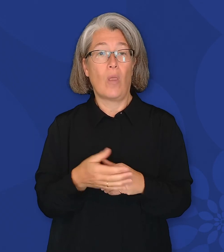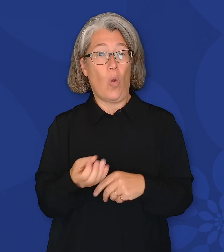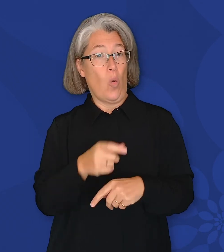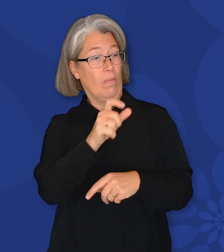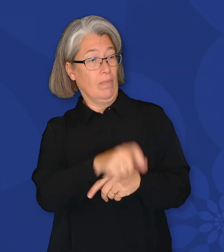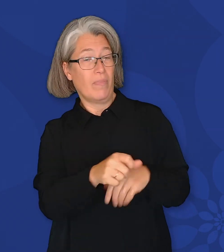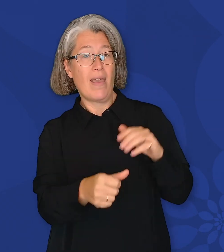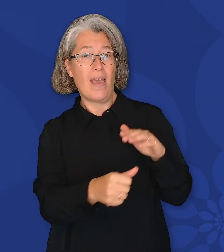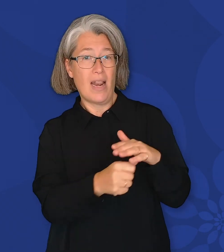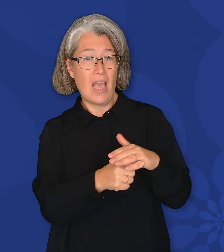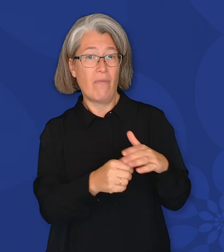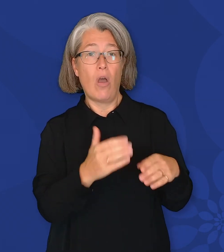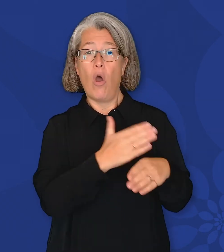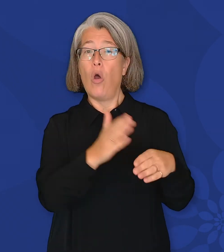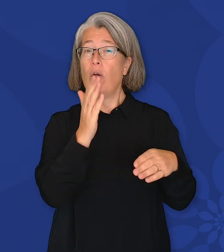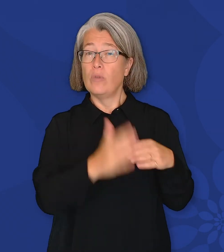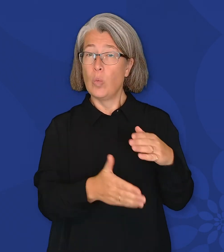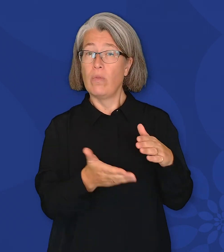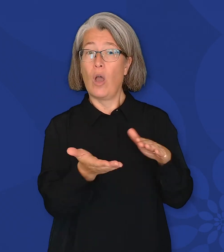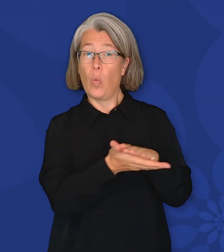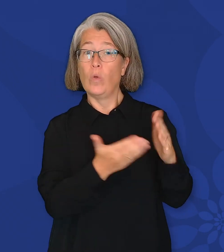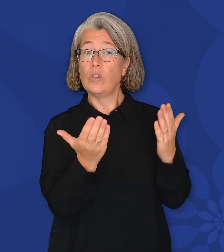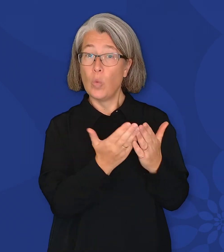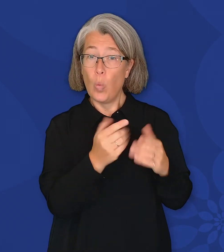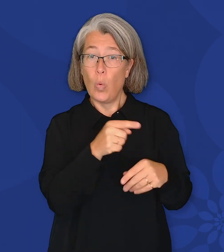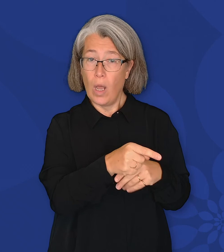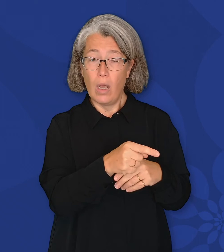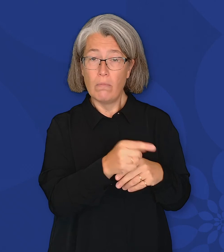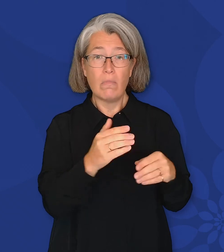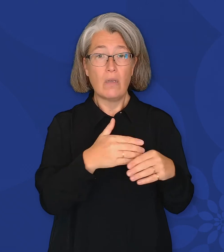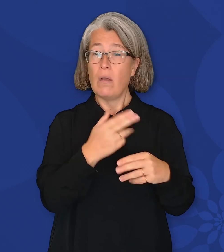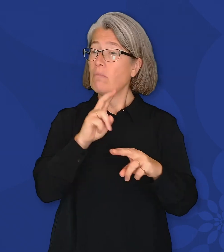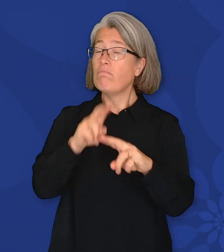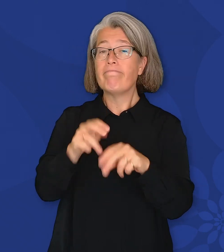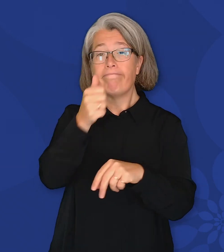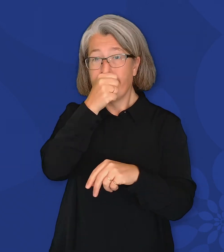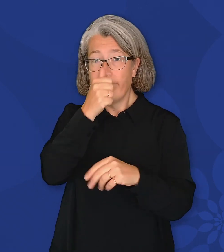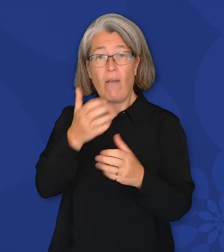Om någon som avslutar den grundläggande utbildningen blir utan studieplats är -